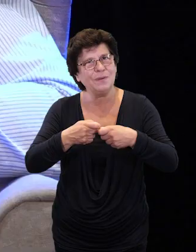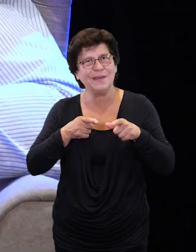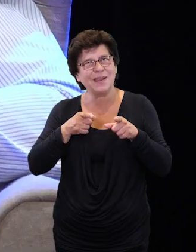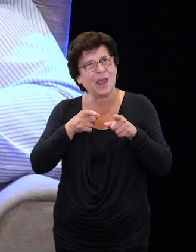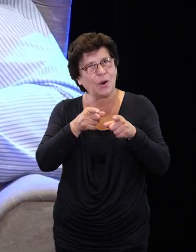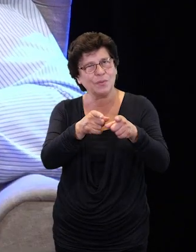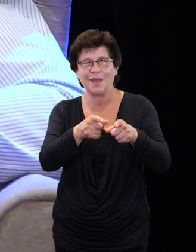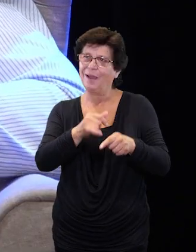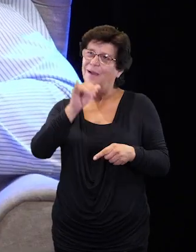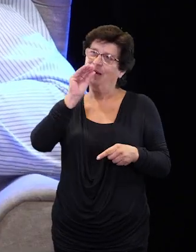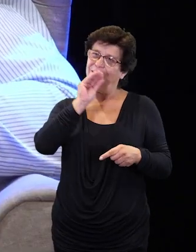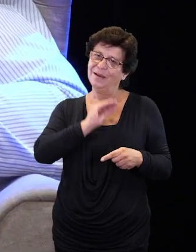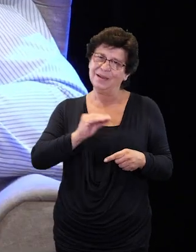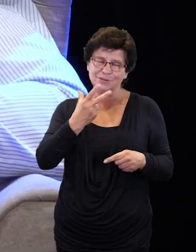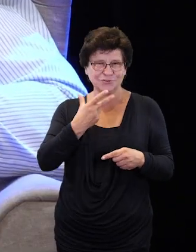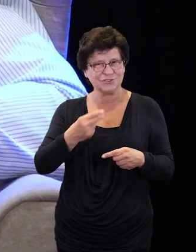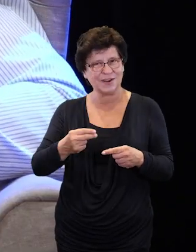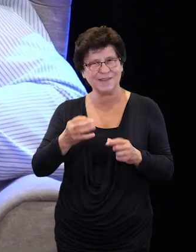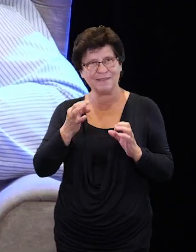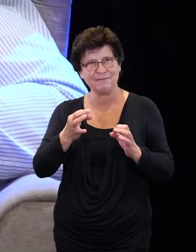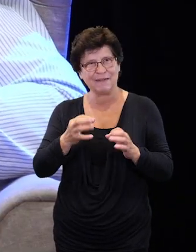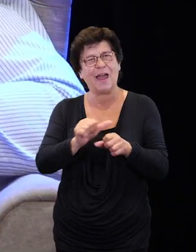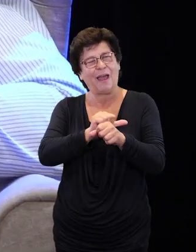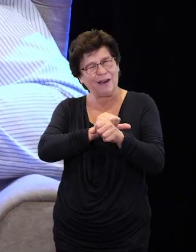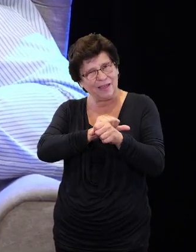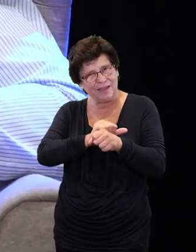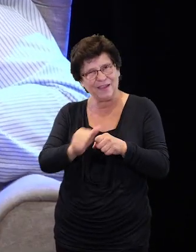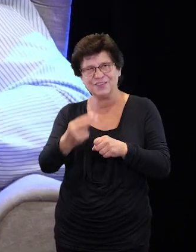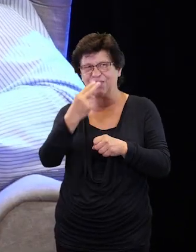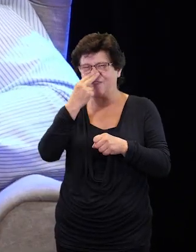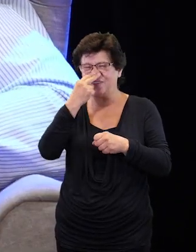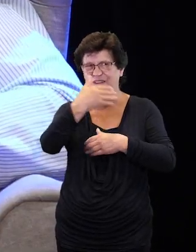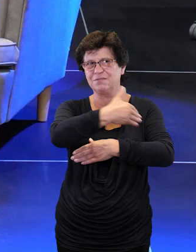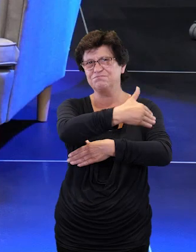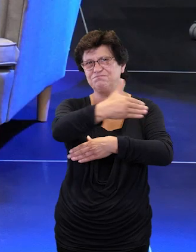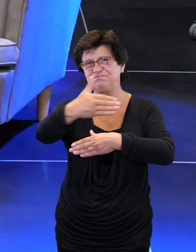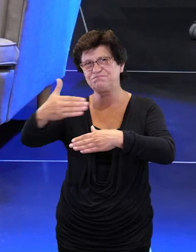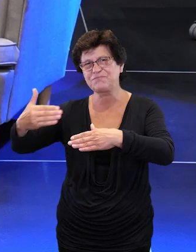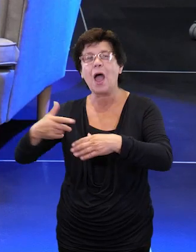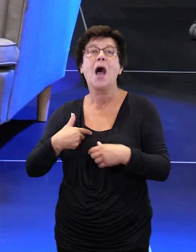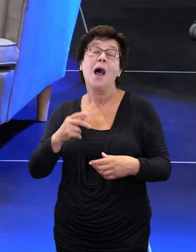ale tam gdzieś na horyzoncie coś ciekawego się rysuje. Bo mianownik jest wspólny, choroba, uleczyć.